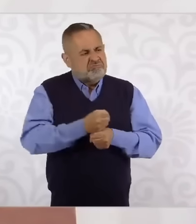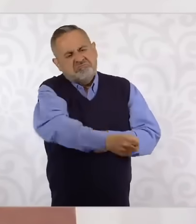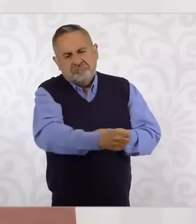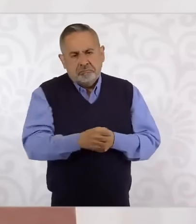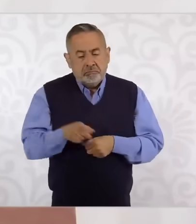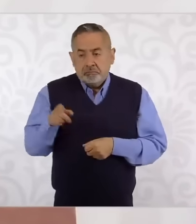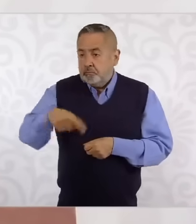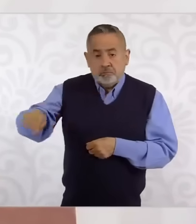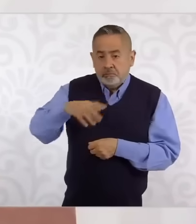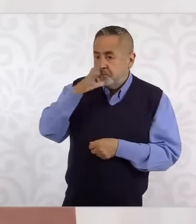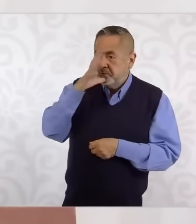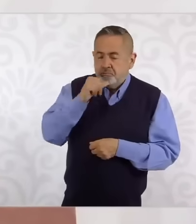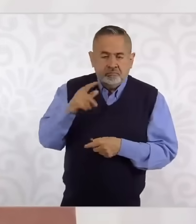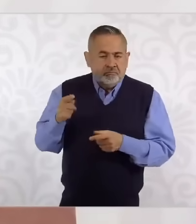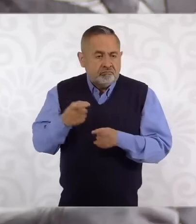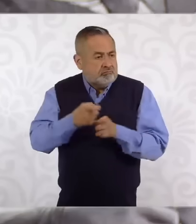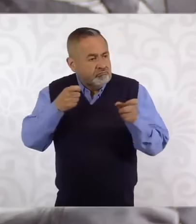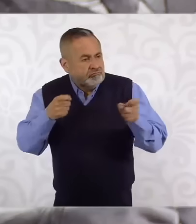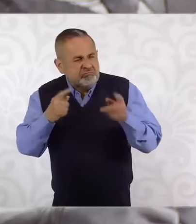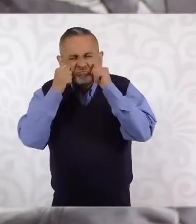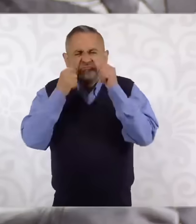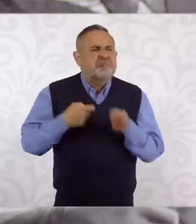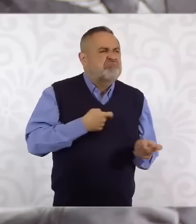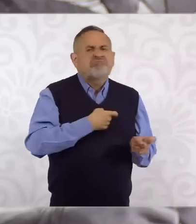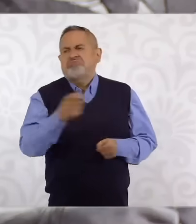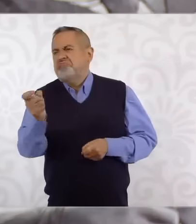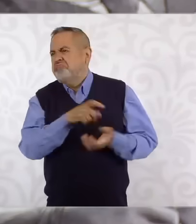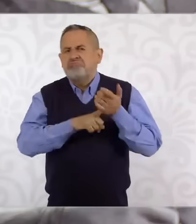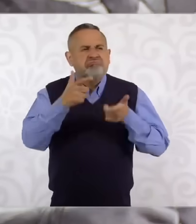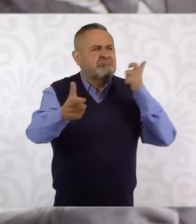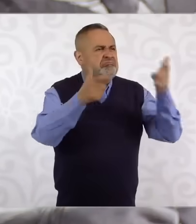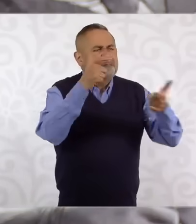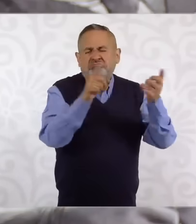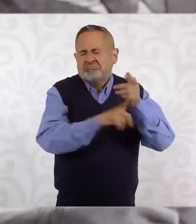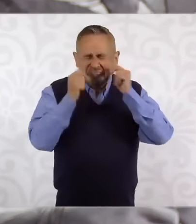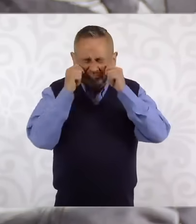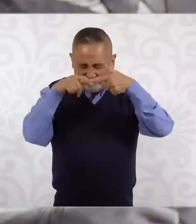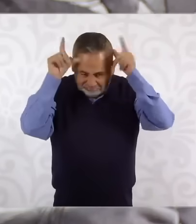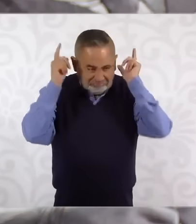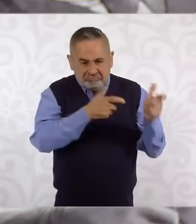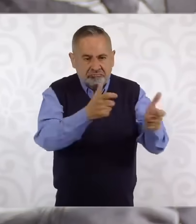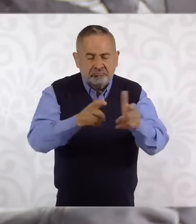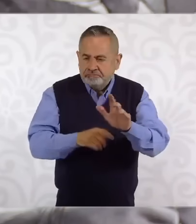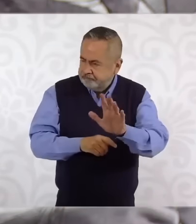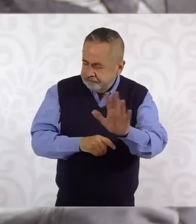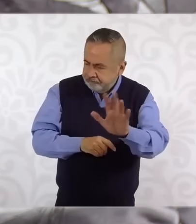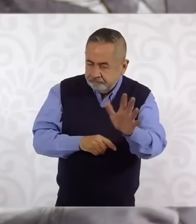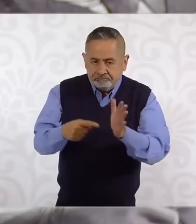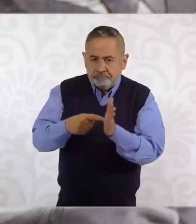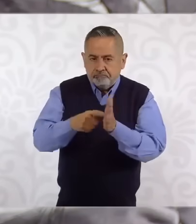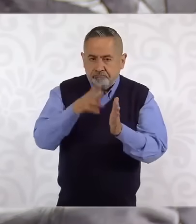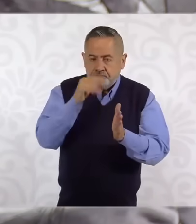armamento indiscriminadamente, no lo pueden utilizar si es que no se ve en peligro su